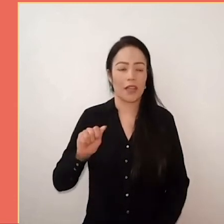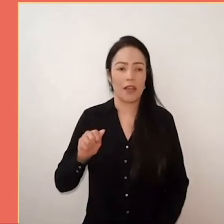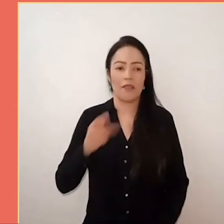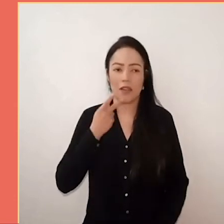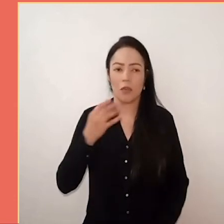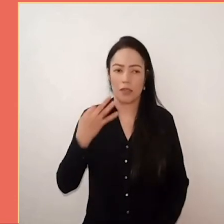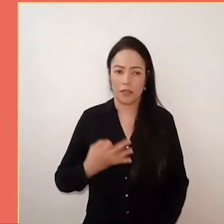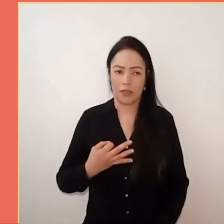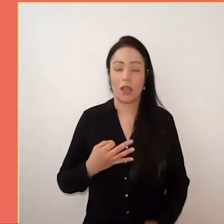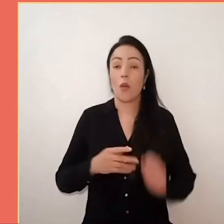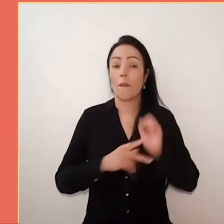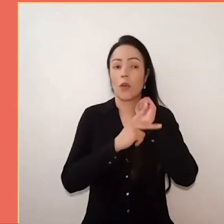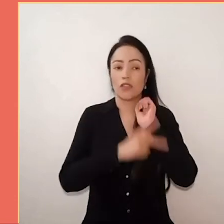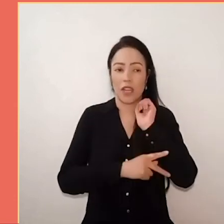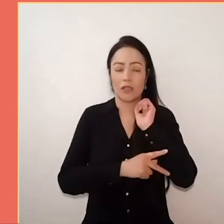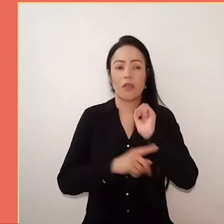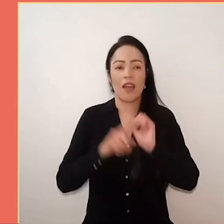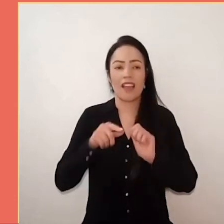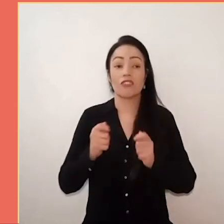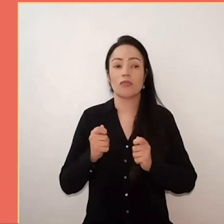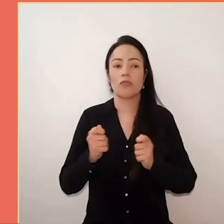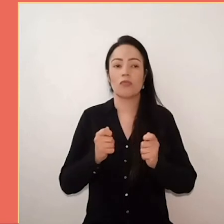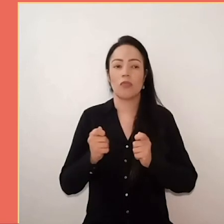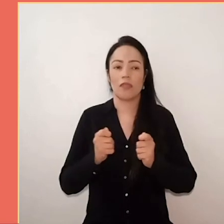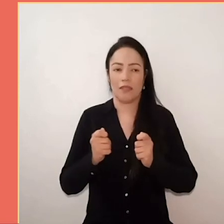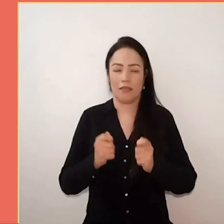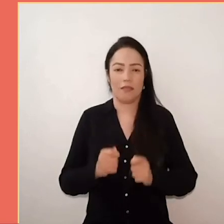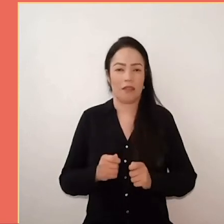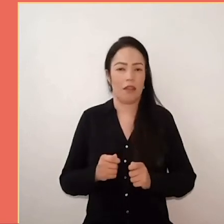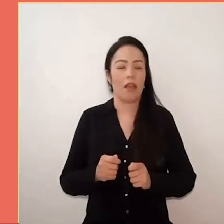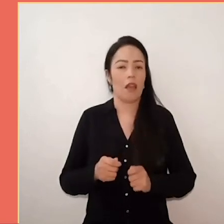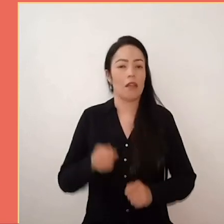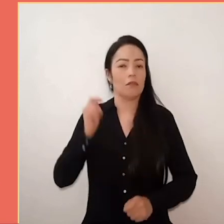o projeto é de controle, é de autoritarismo,